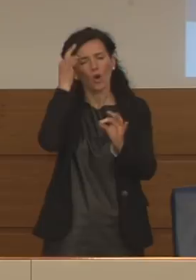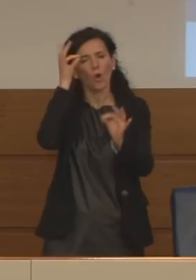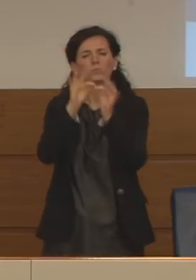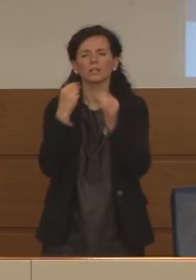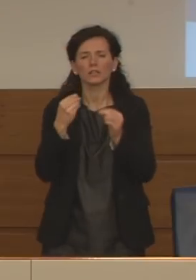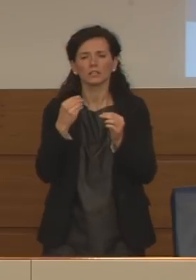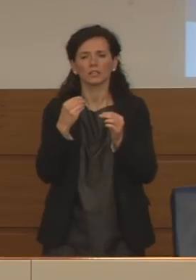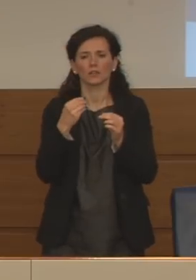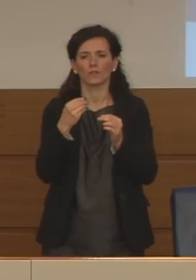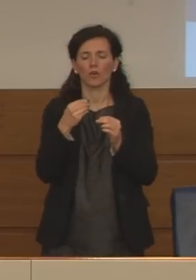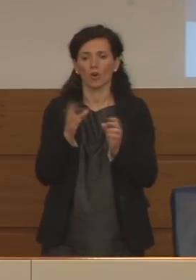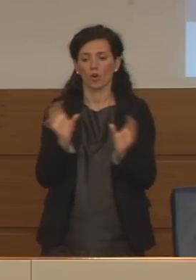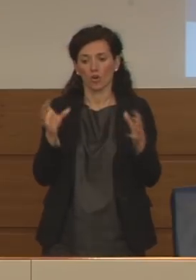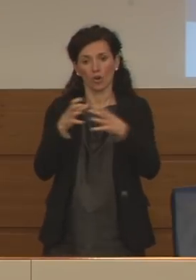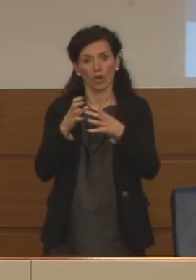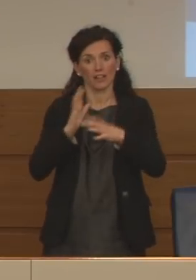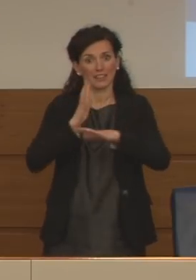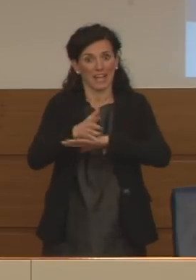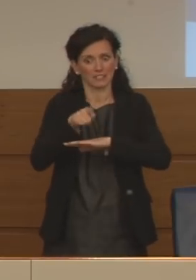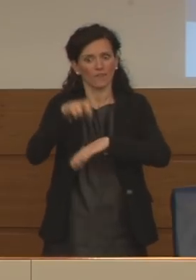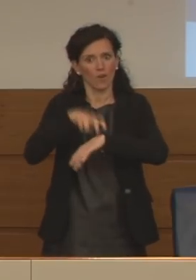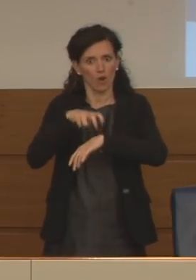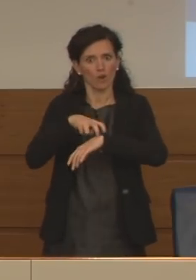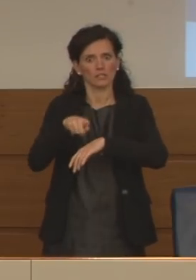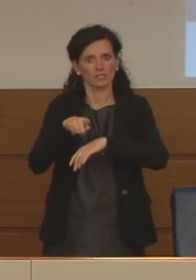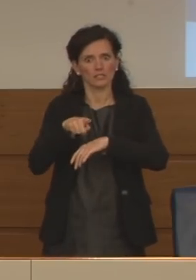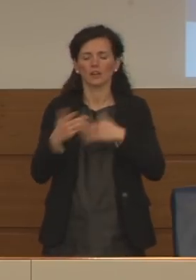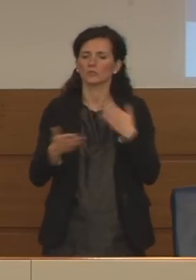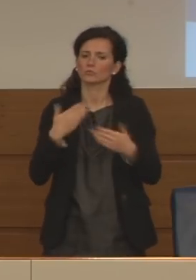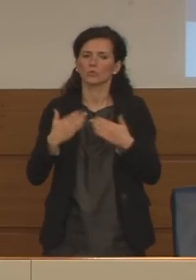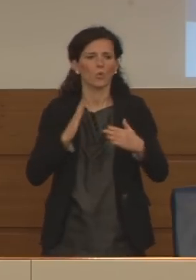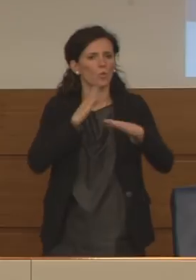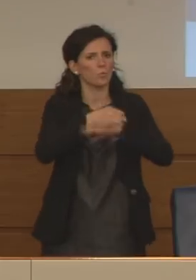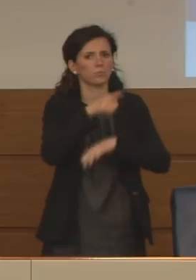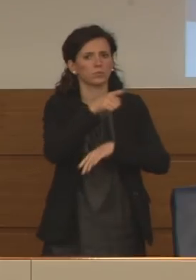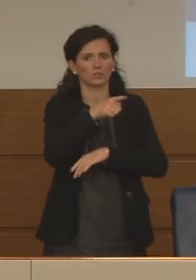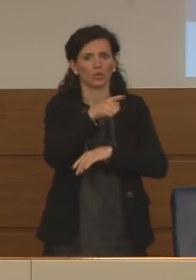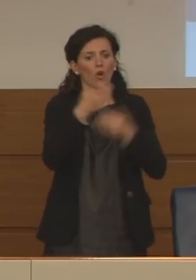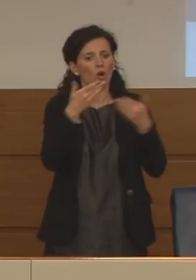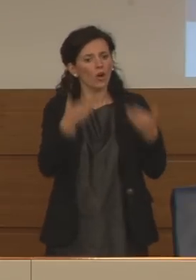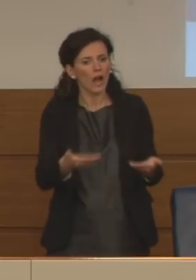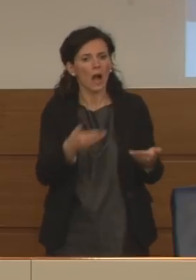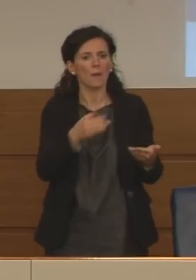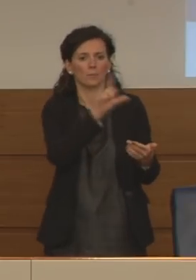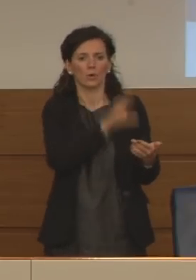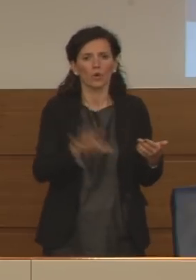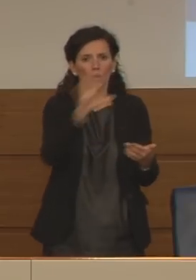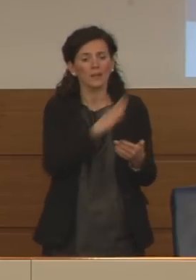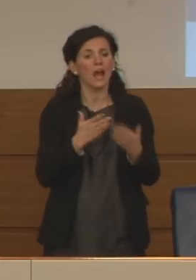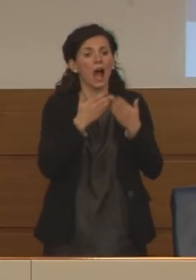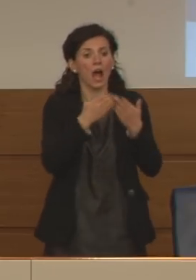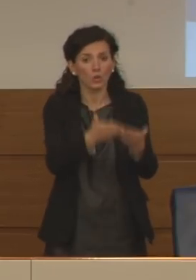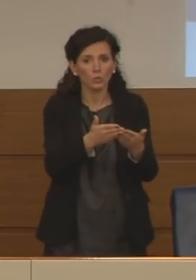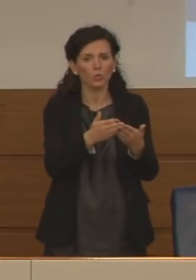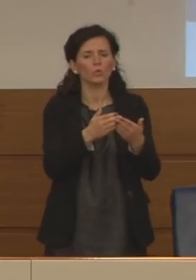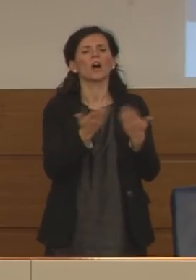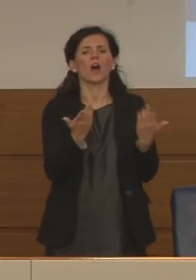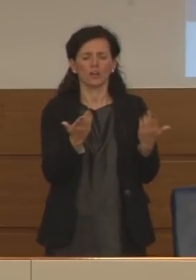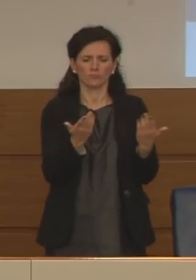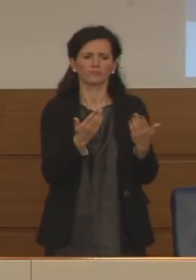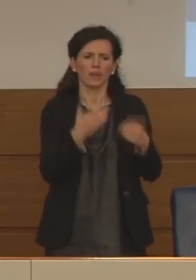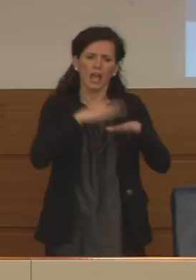questa task force che andrà sul campo, aiuterà, si formerà e poi potrà tornare